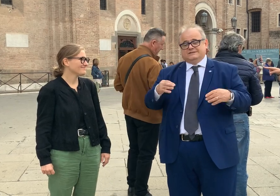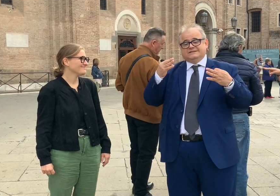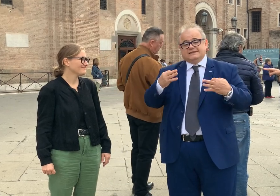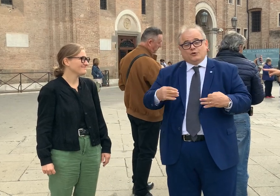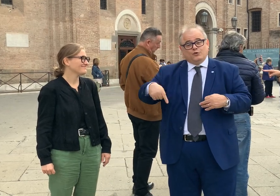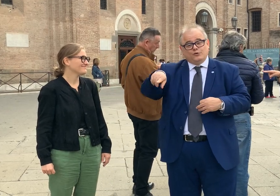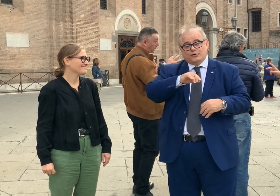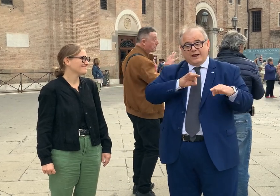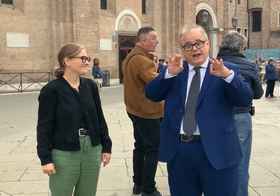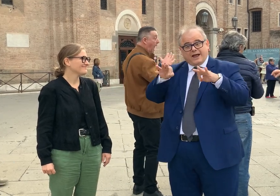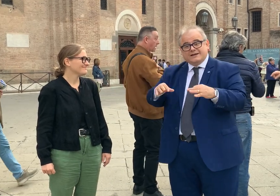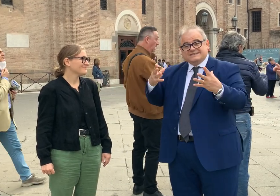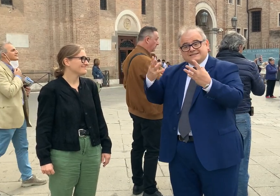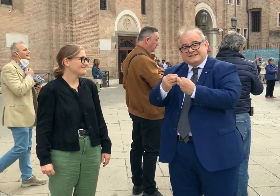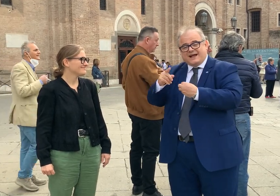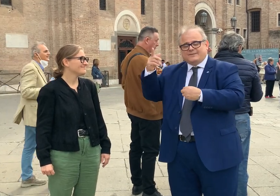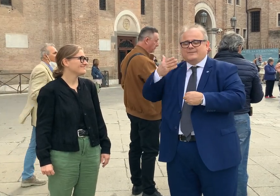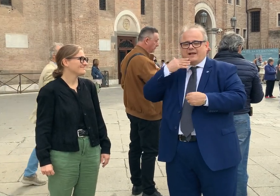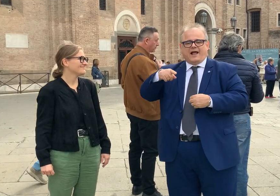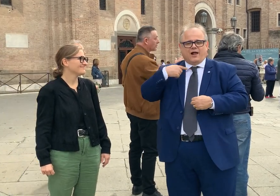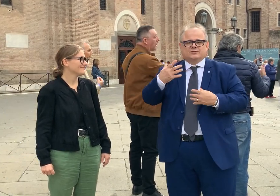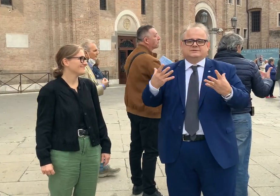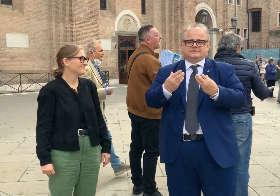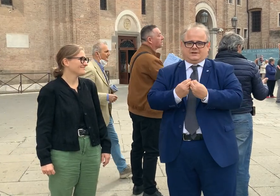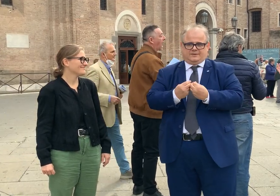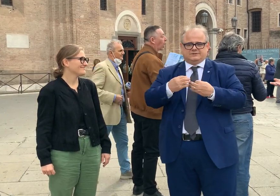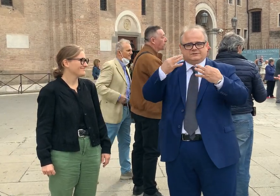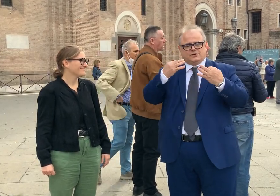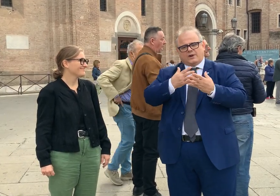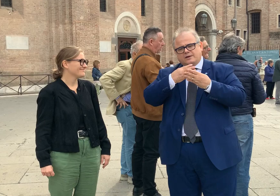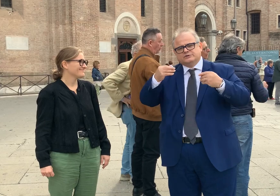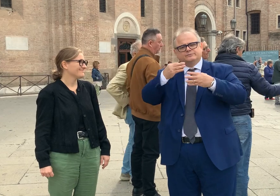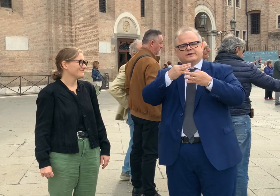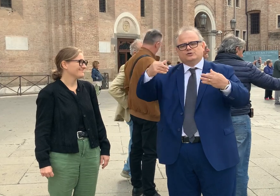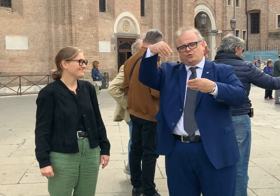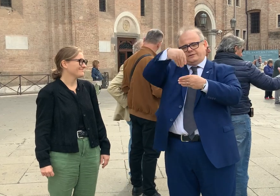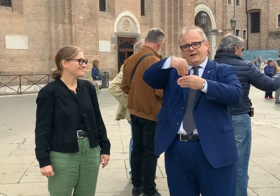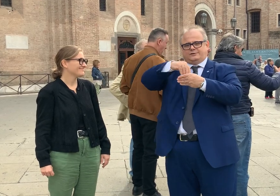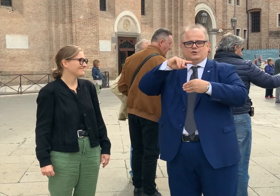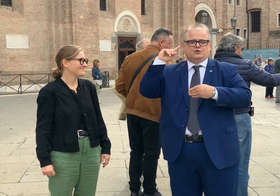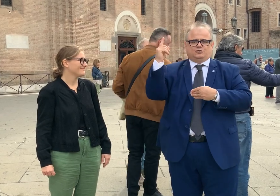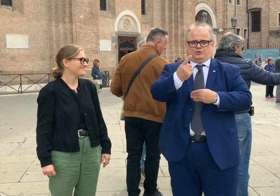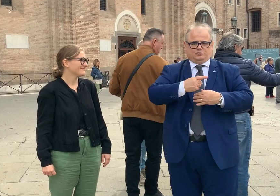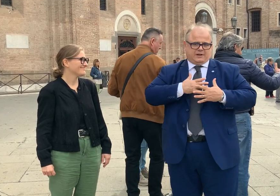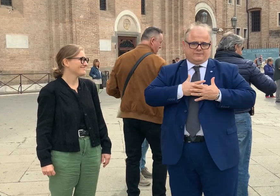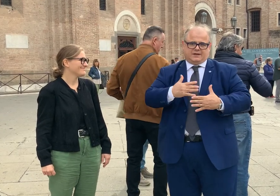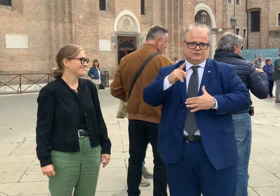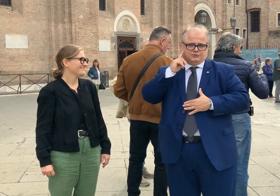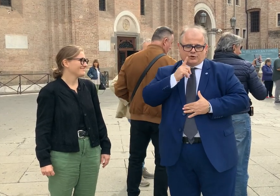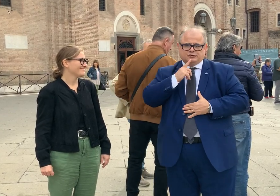Soprattutto in questo luogo Magarotto riesce ancora ad ispirarci.